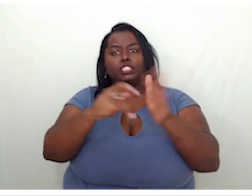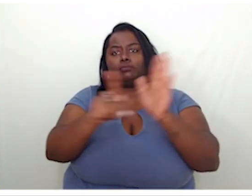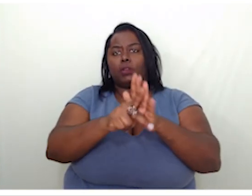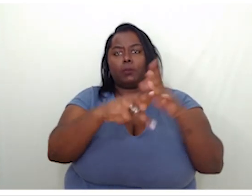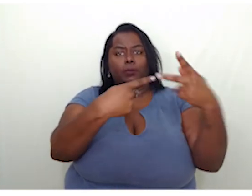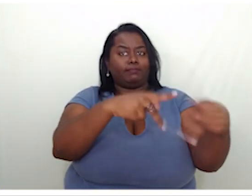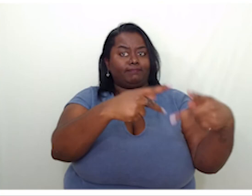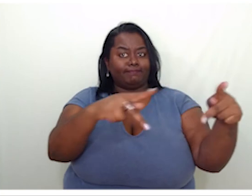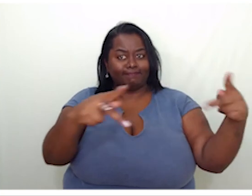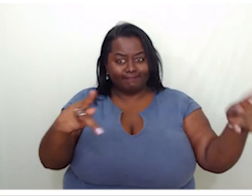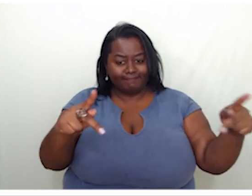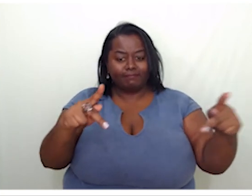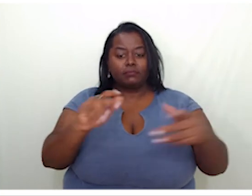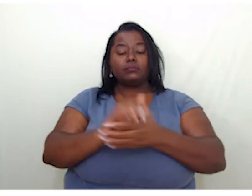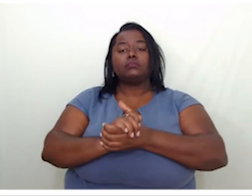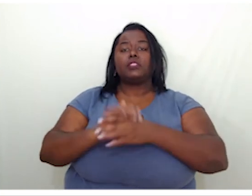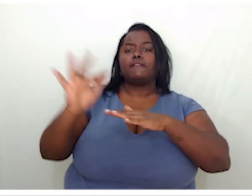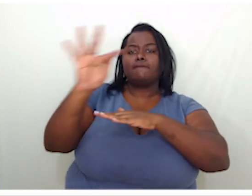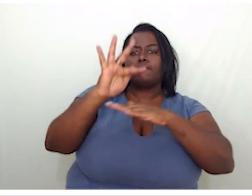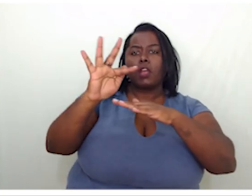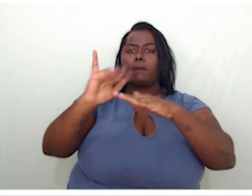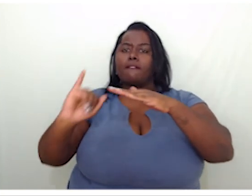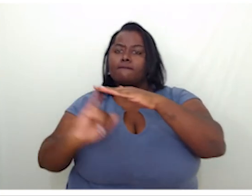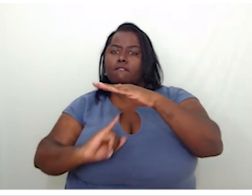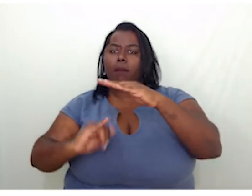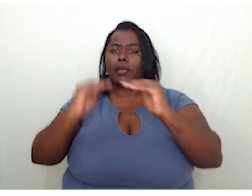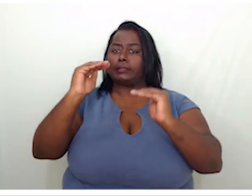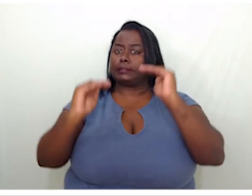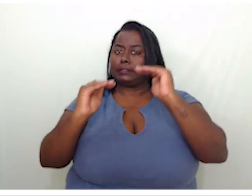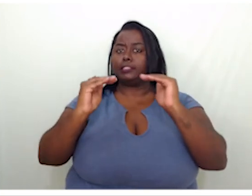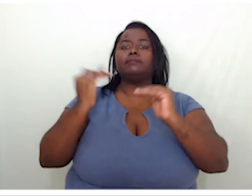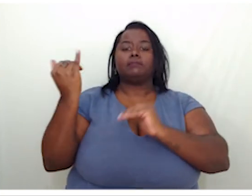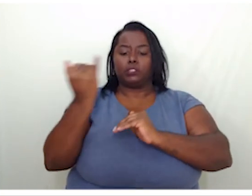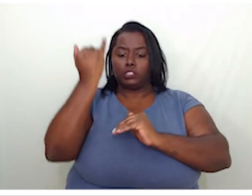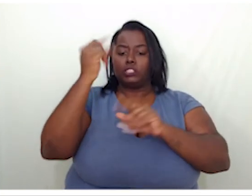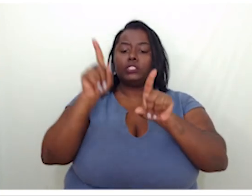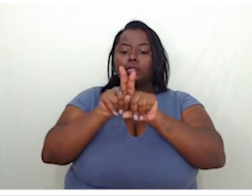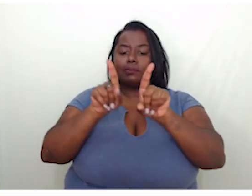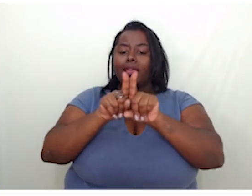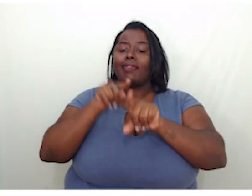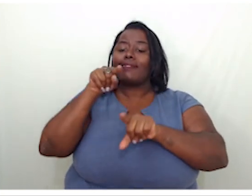En lugar del monitoreo y del control de los profesores, los estudiantes necesitan métodos, habilidades